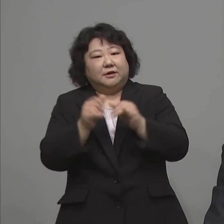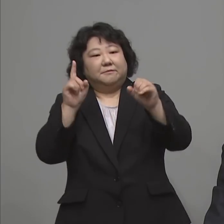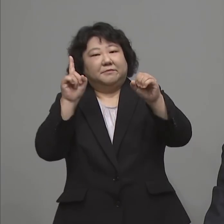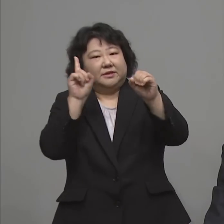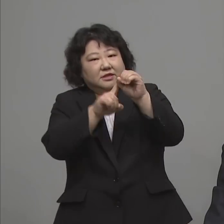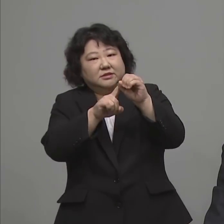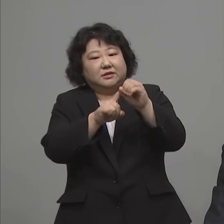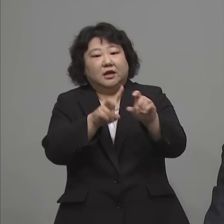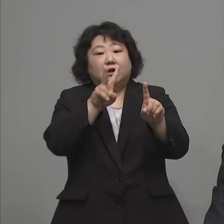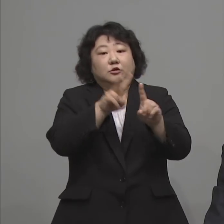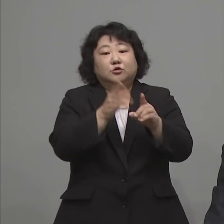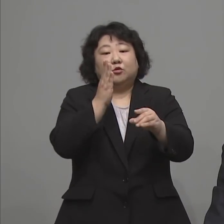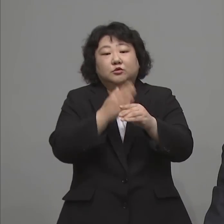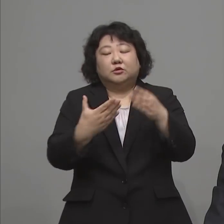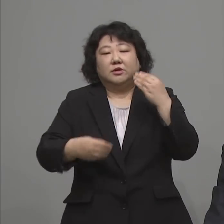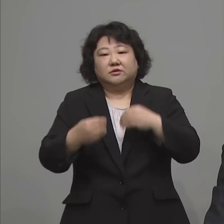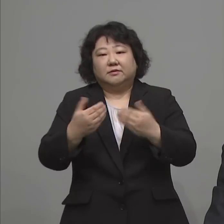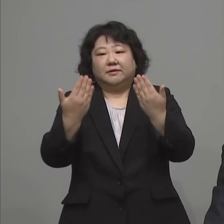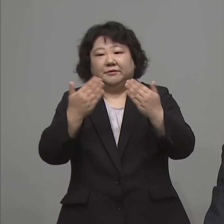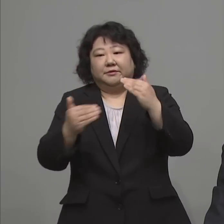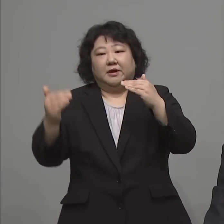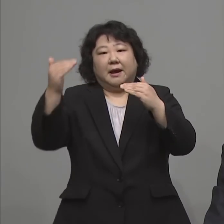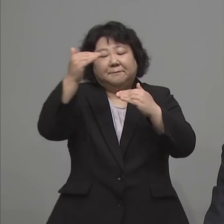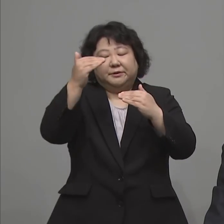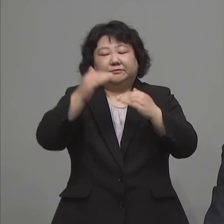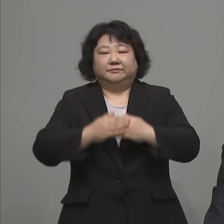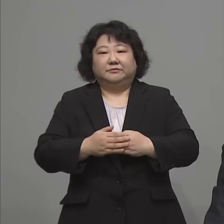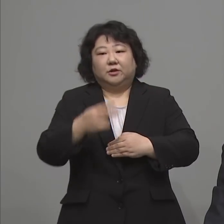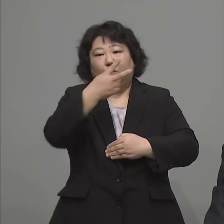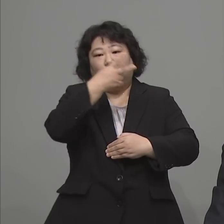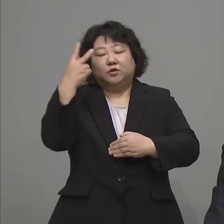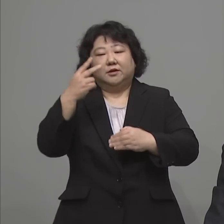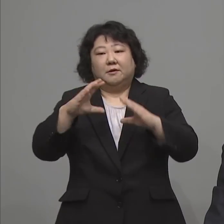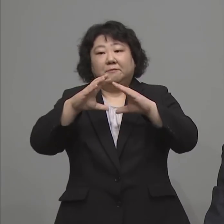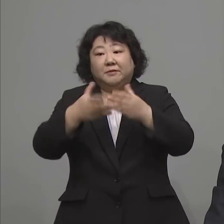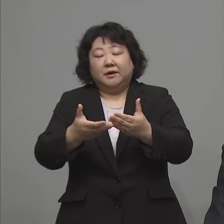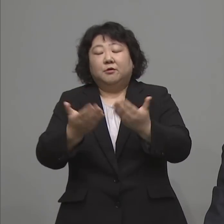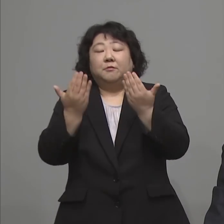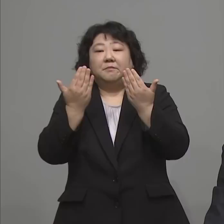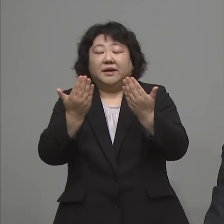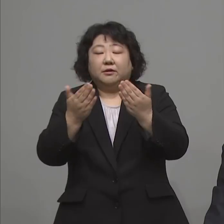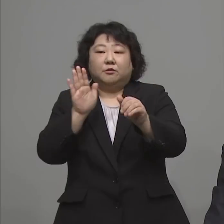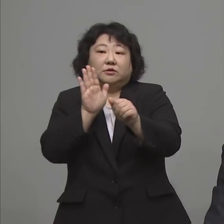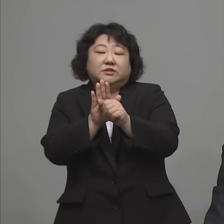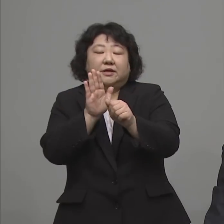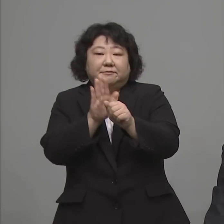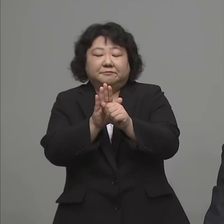小中学生の学力アップや 高校生の留学支援 さらに